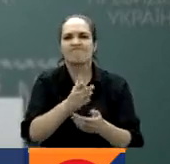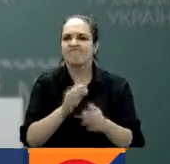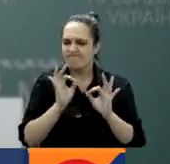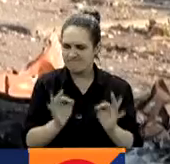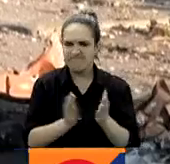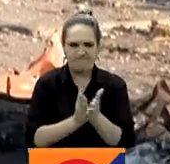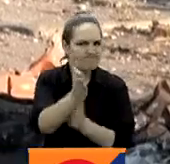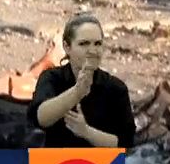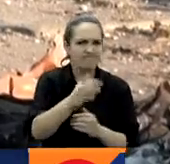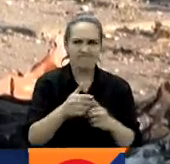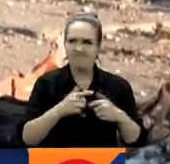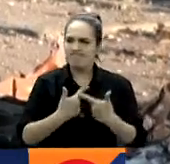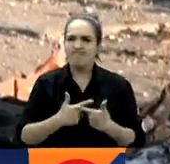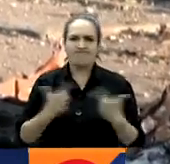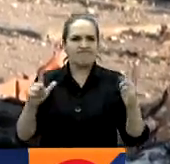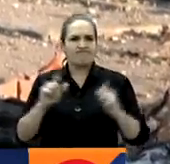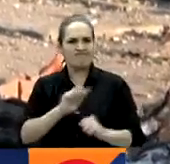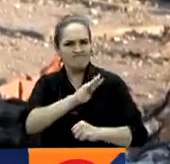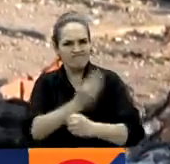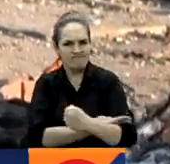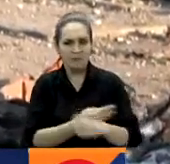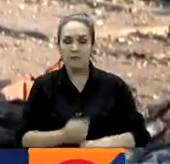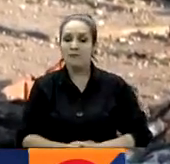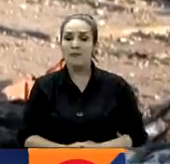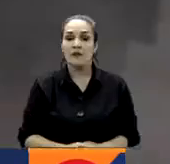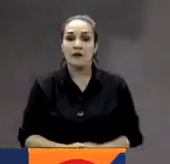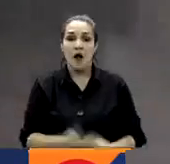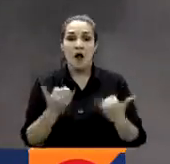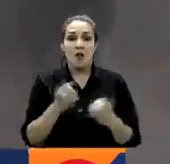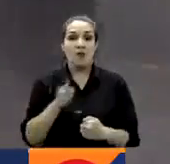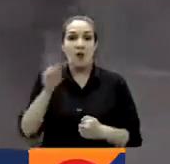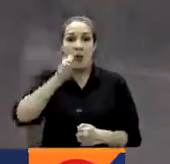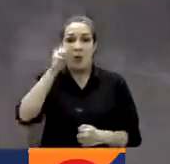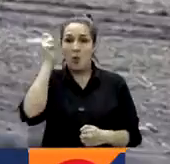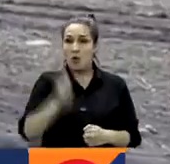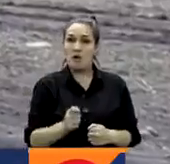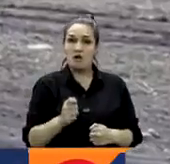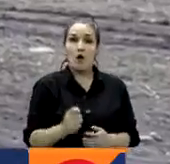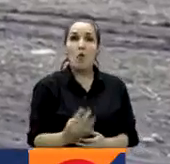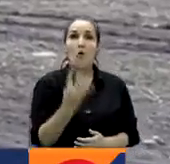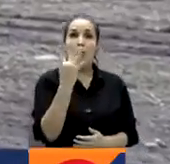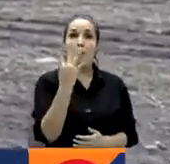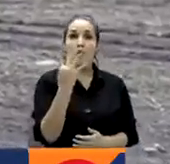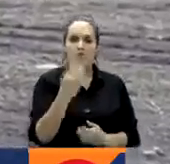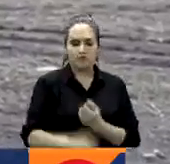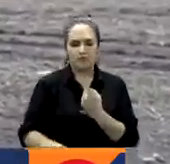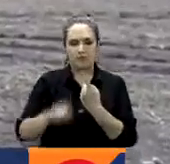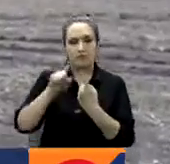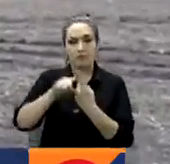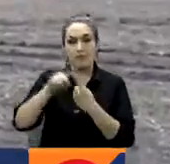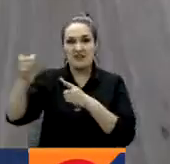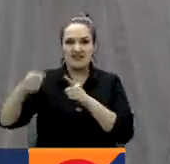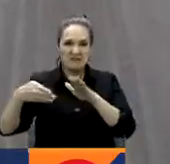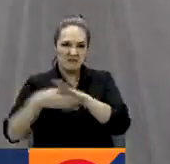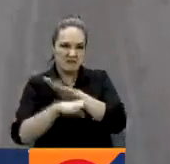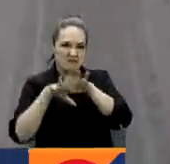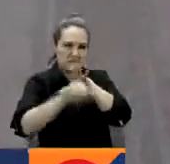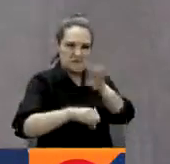TRABAJAREMOS, LUCHAREMOS